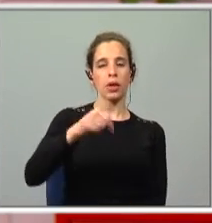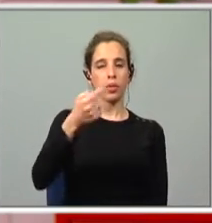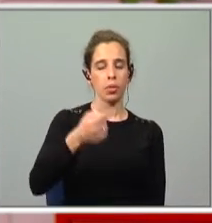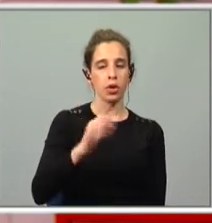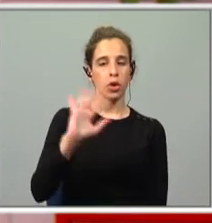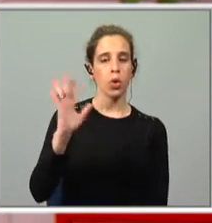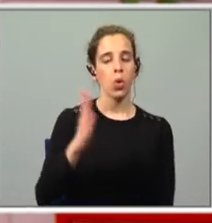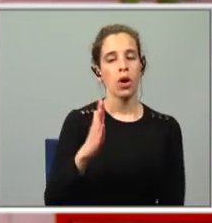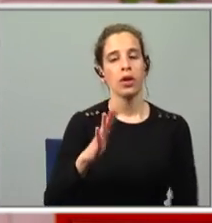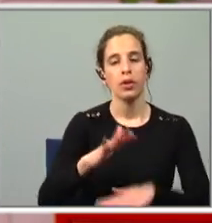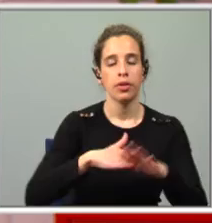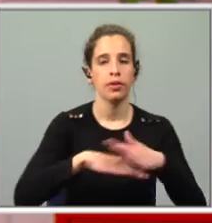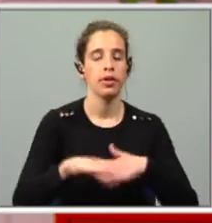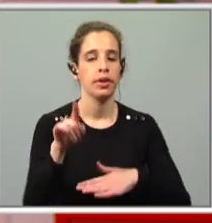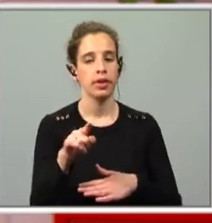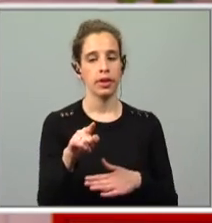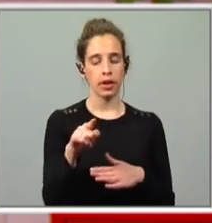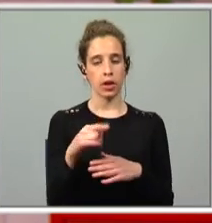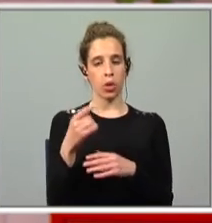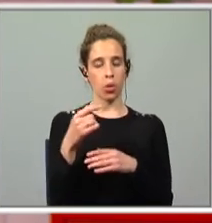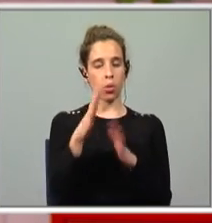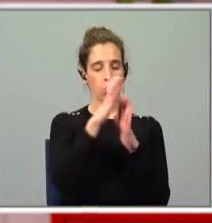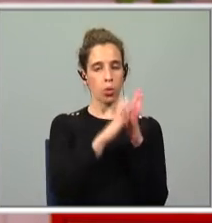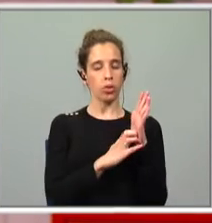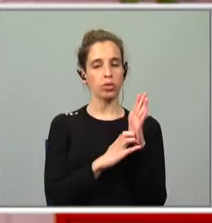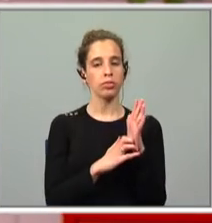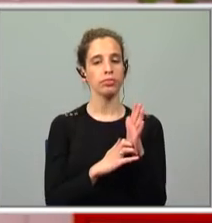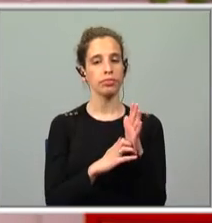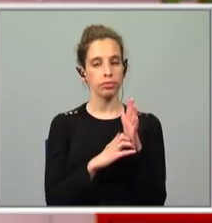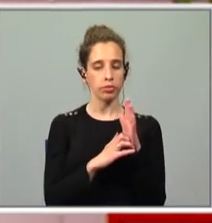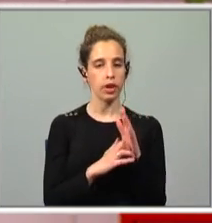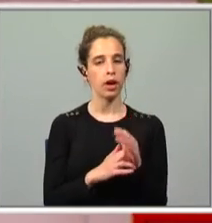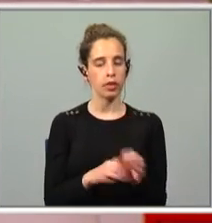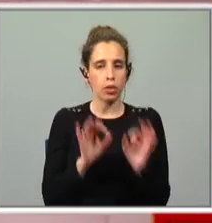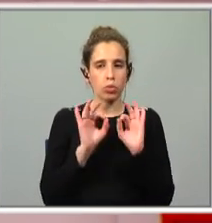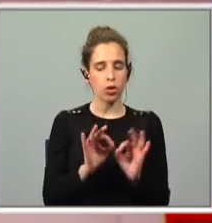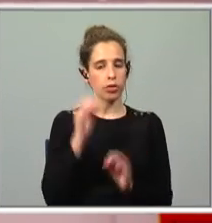quando construísse aqui convosco o texto estarmos a ser minimamente corretos para 當我在這里和你一起建造文字時我們至少是正確的